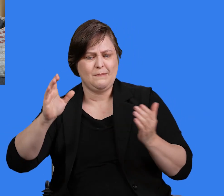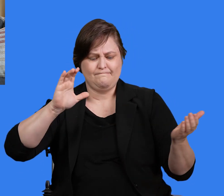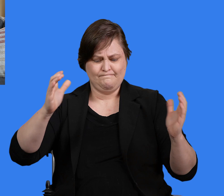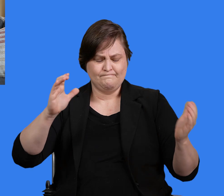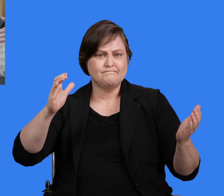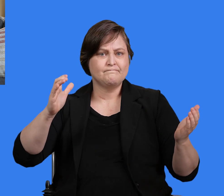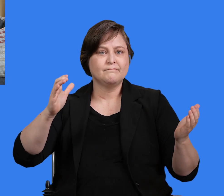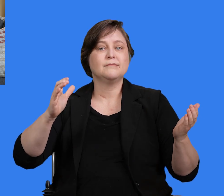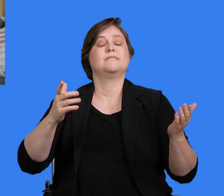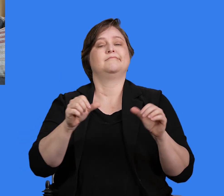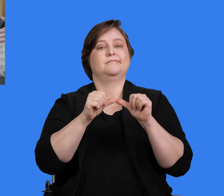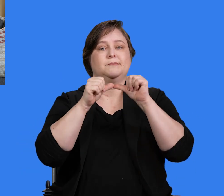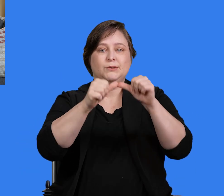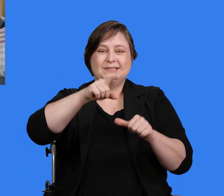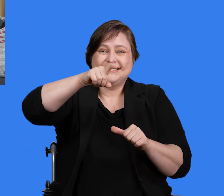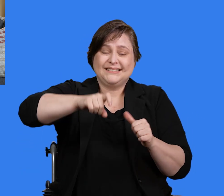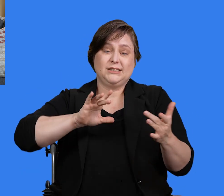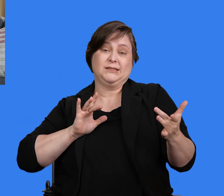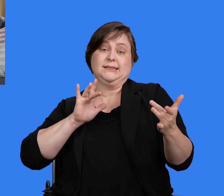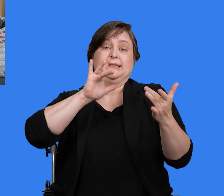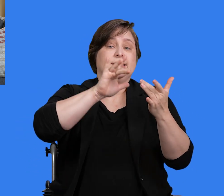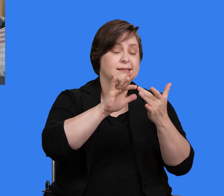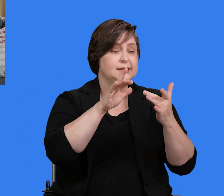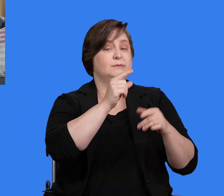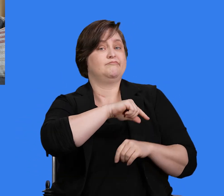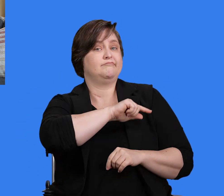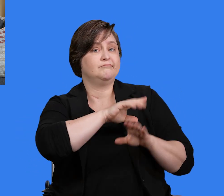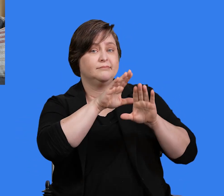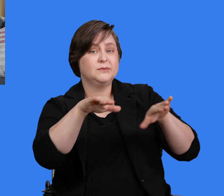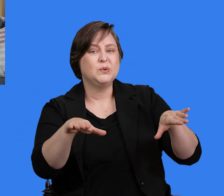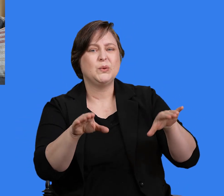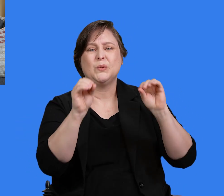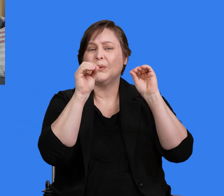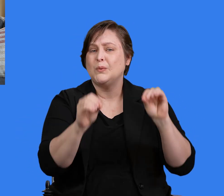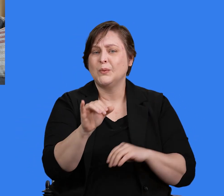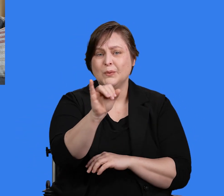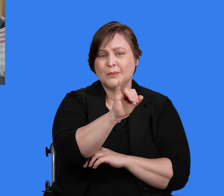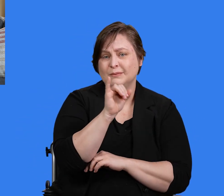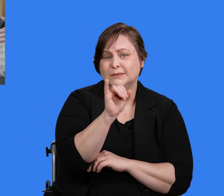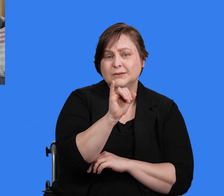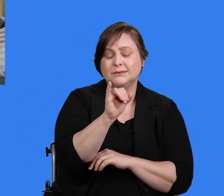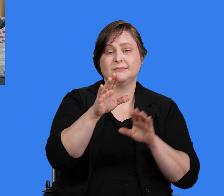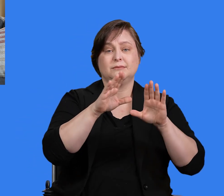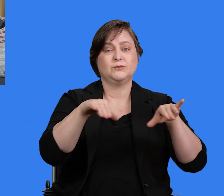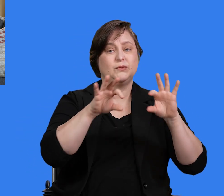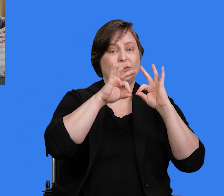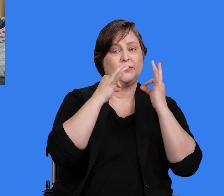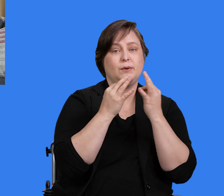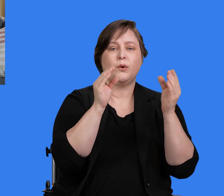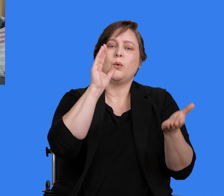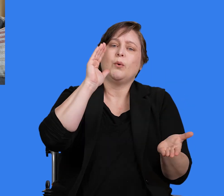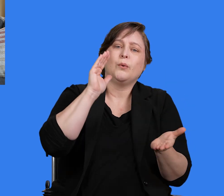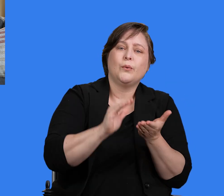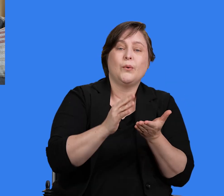Hay una necesidad continua de llegar a los niños elegibles que no tienen seguro médico y a los niños de familias con menores ingresos.